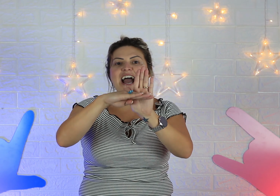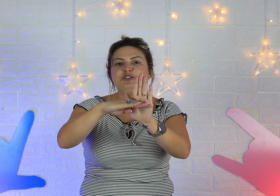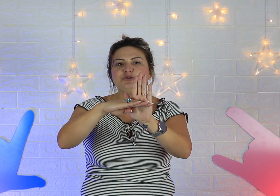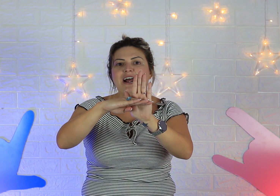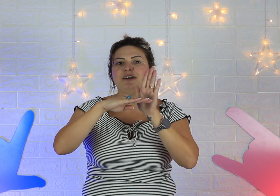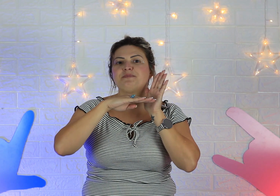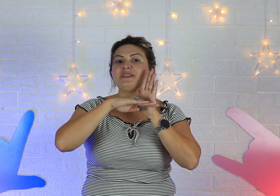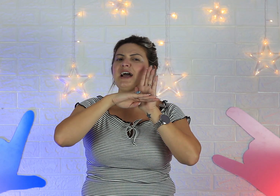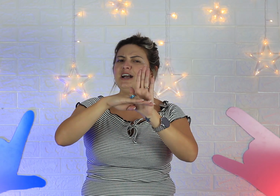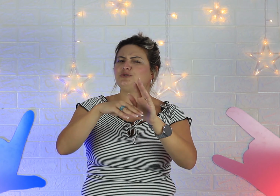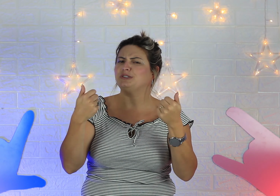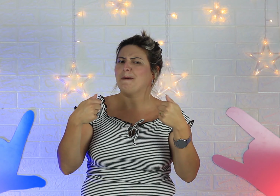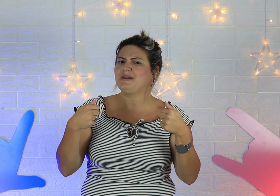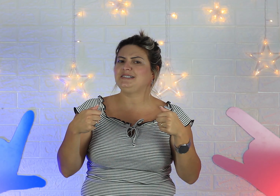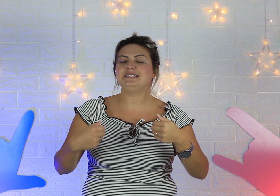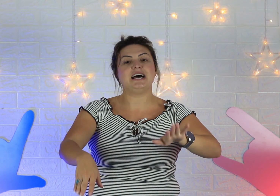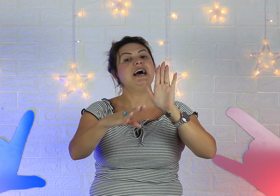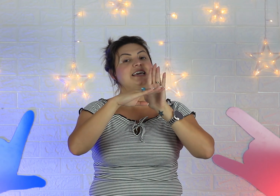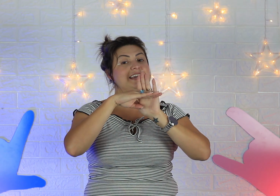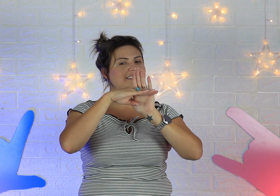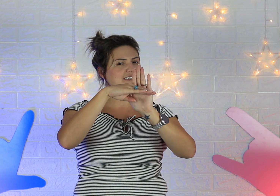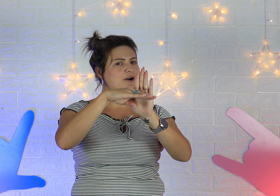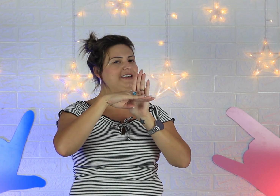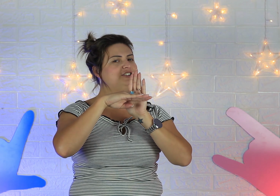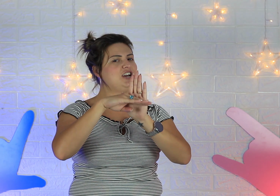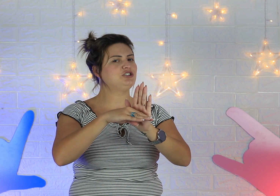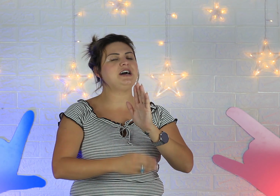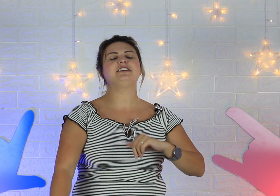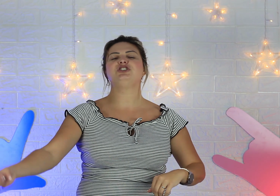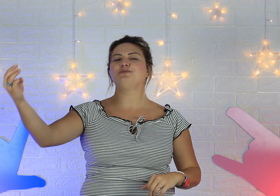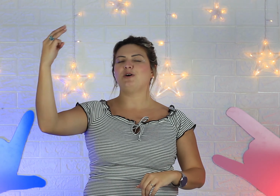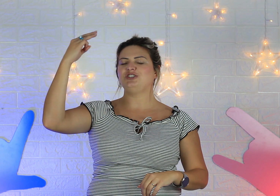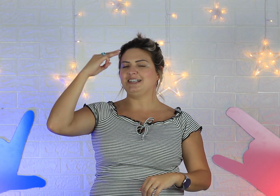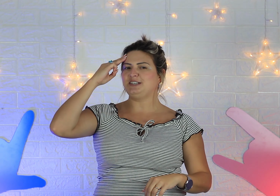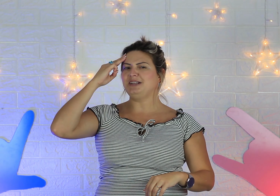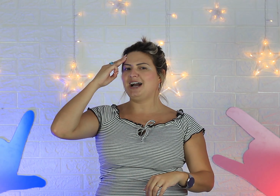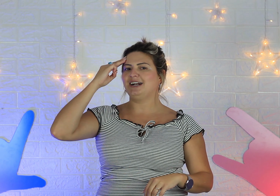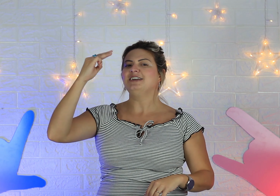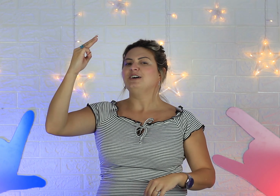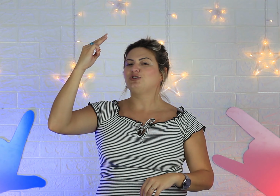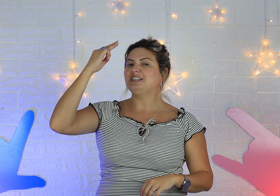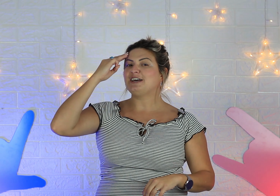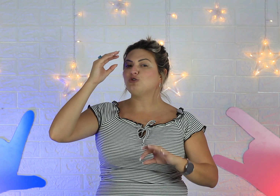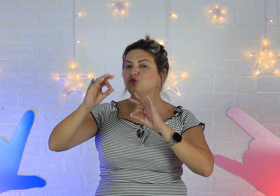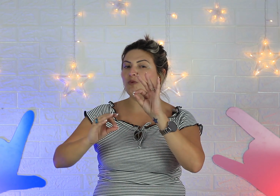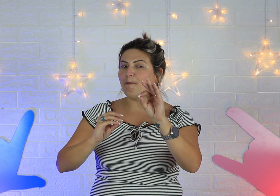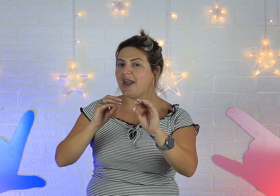sinal de ajudar ajuda precisa e esse sinal aqui de ajudar a gente pode assimilar utilizar o nosso